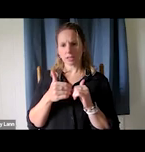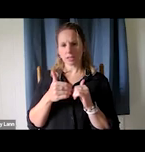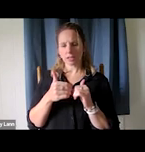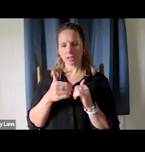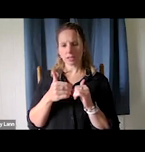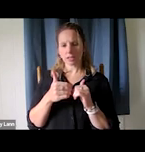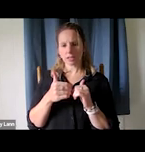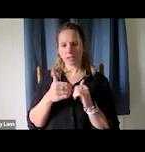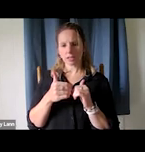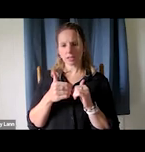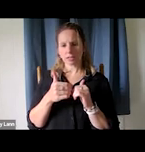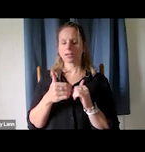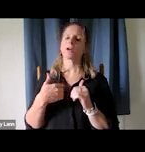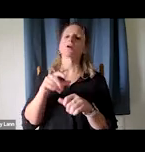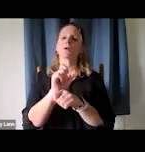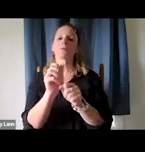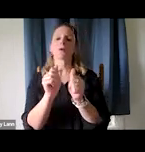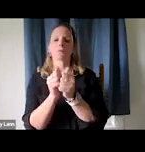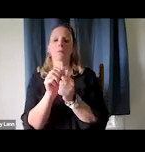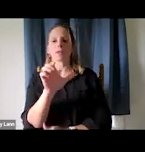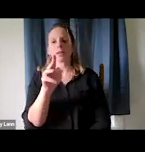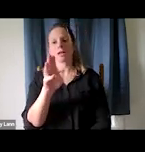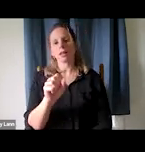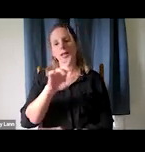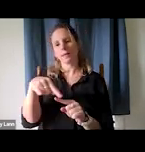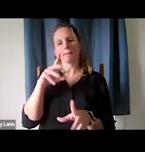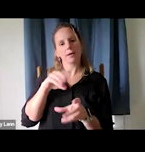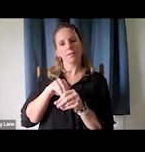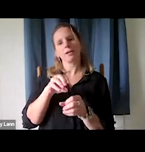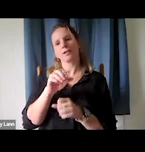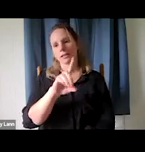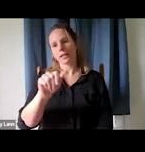o cómo trabajamos las reclamaciones que implican DAA, como nosotros lo llamamos.